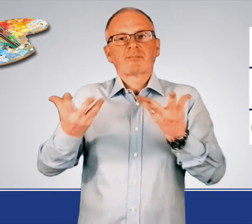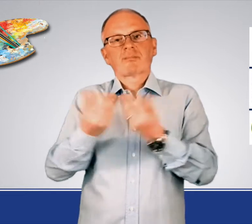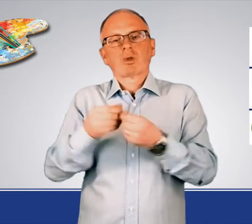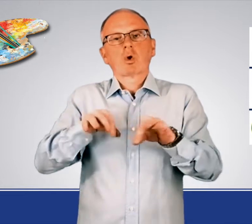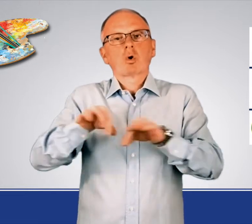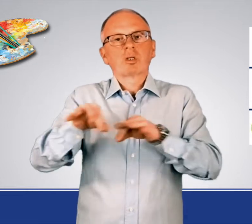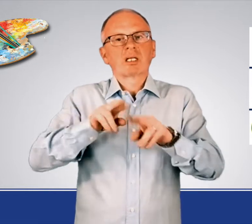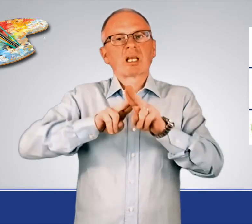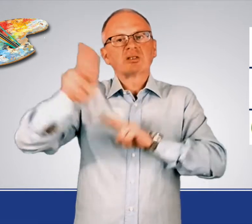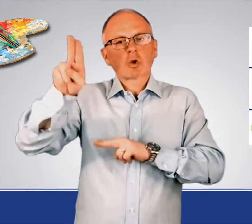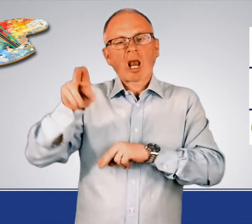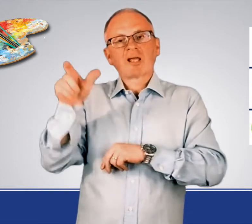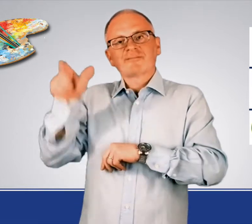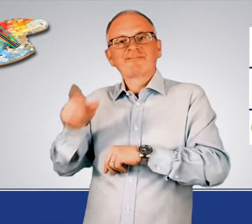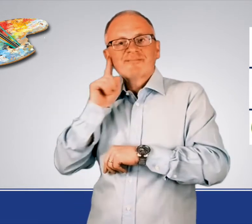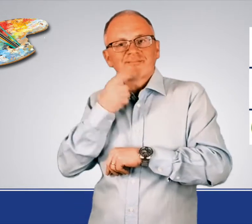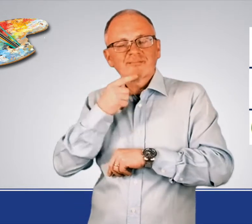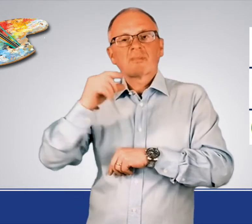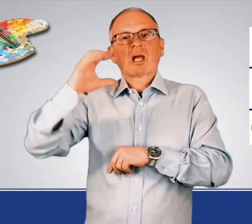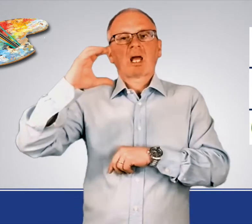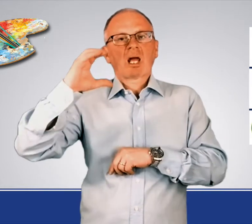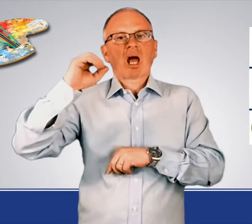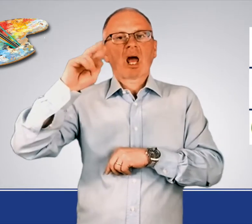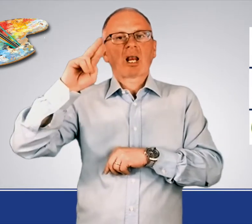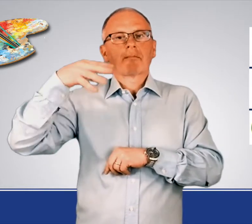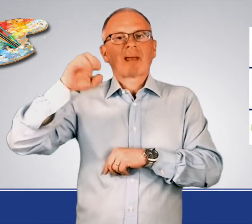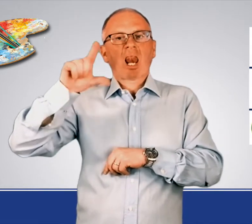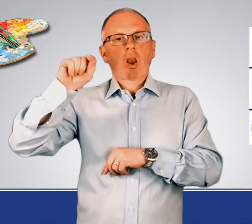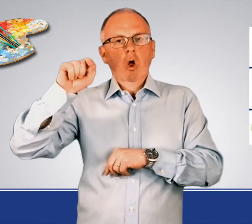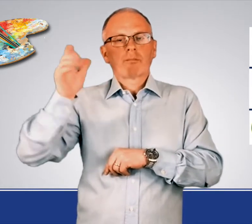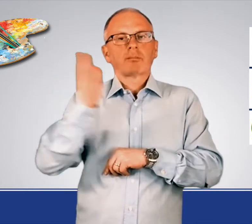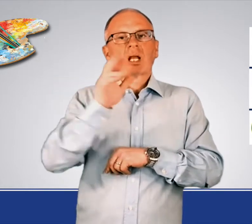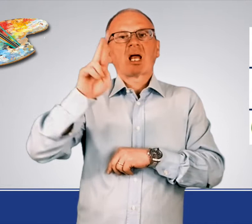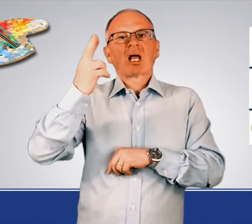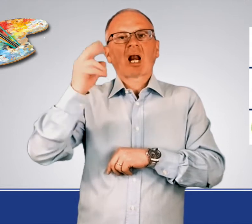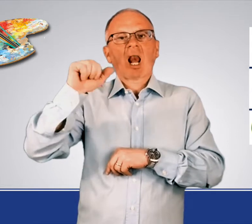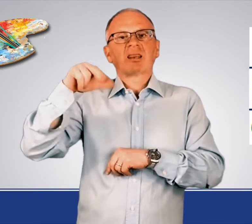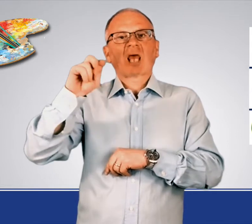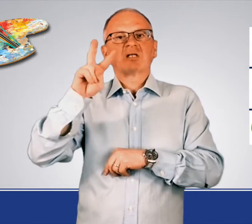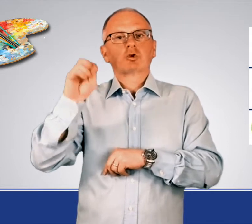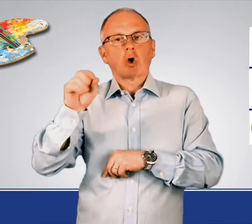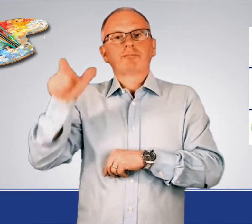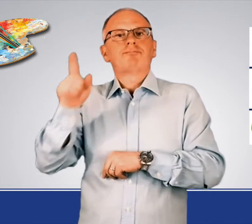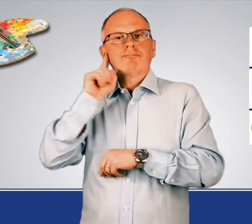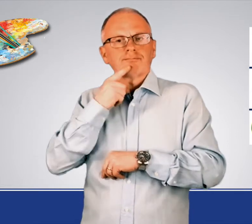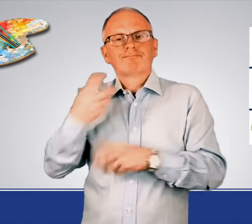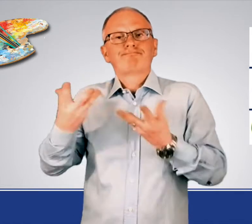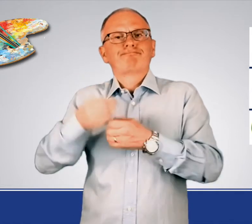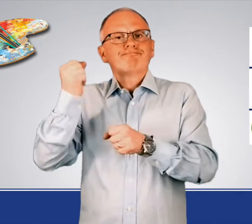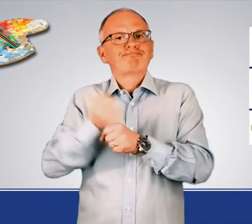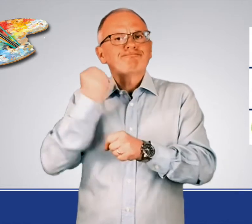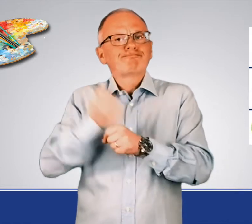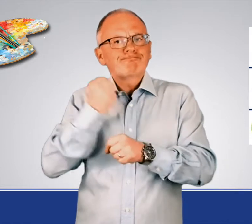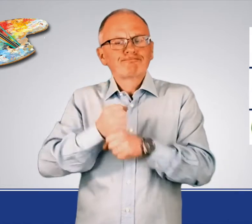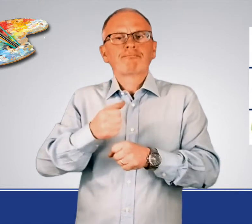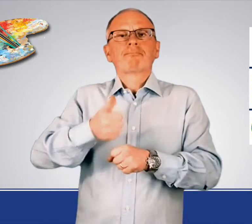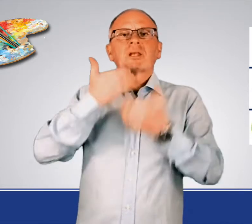insieme al Coordinatore Nazionale il Sig. Carmelo Randazzo lavoriamo insieme